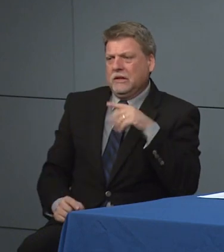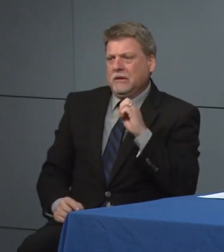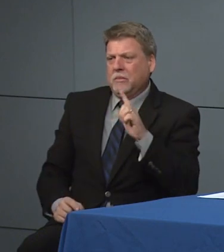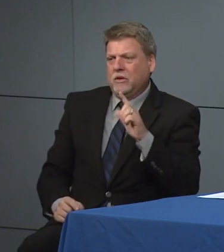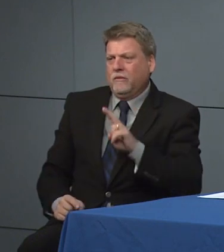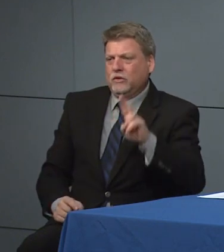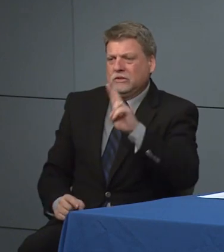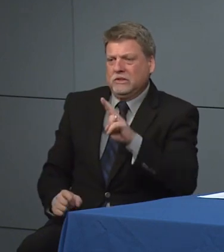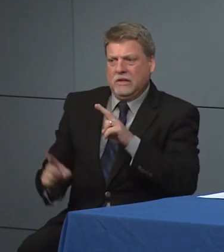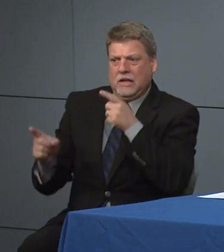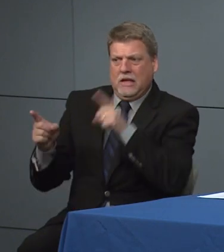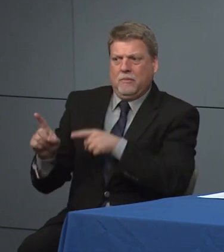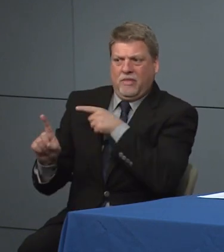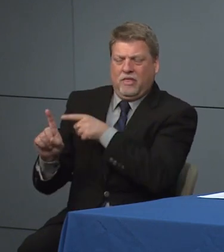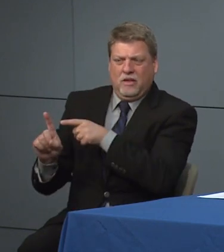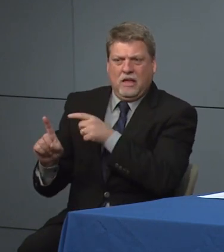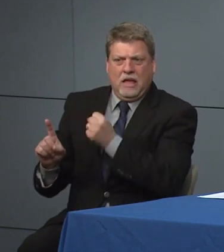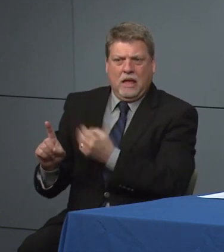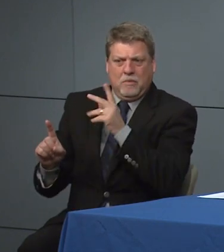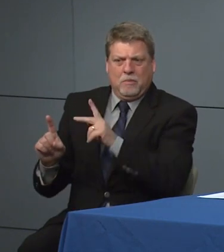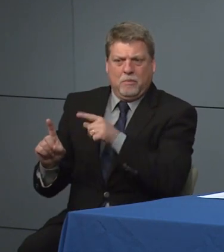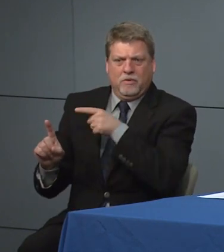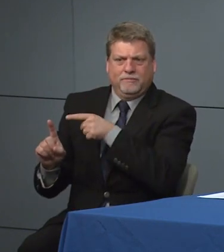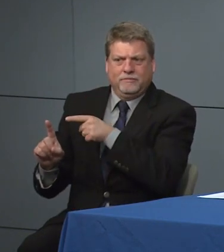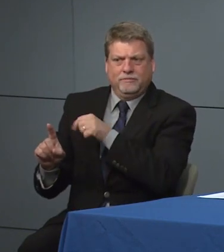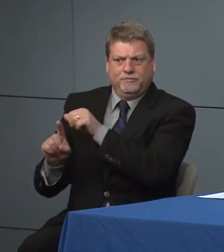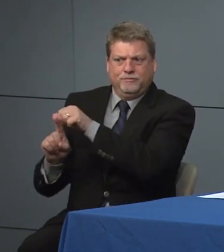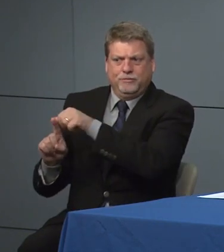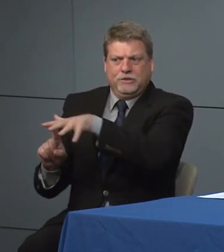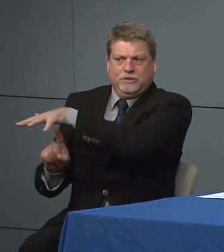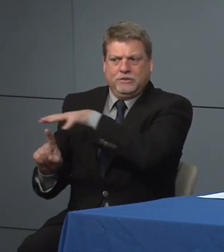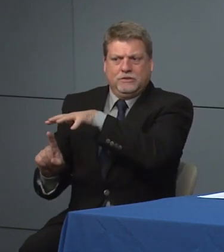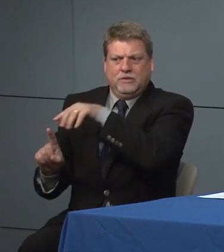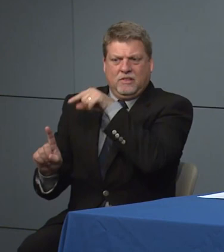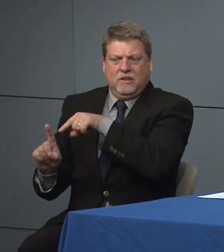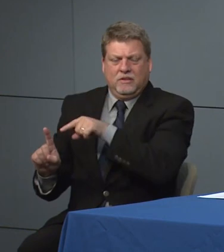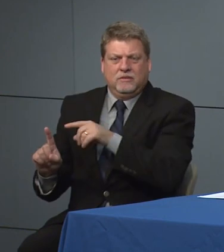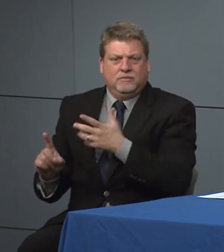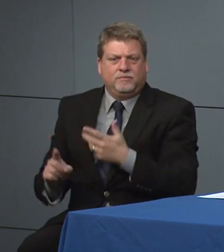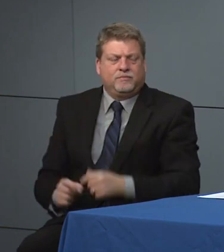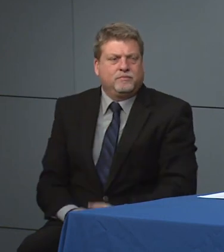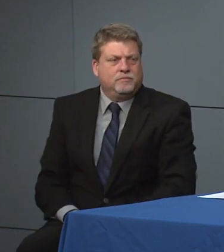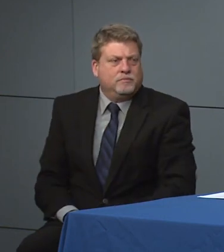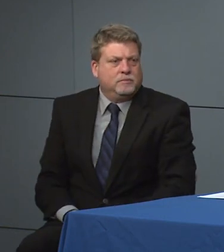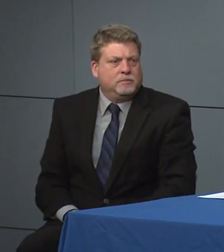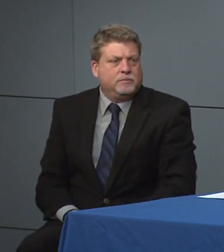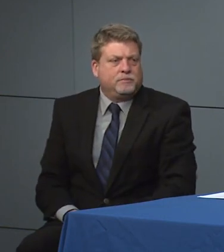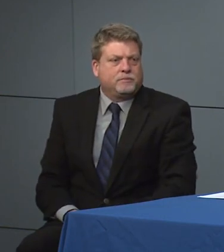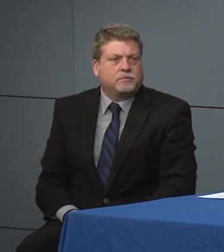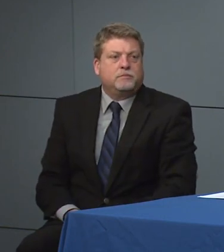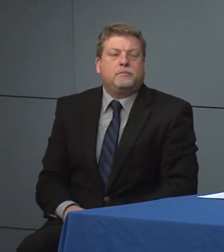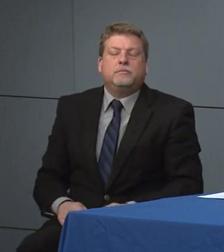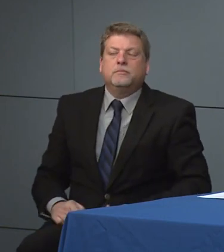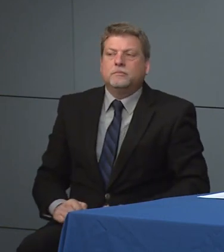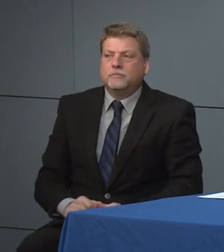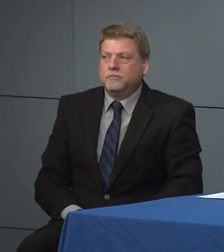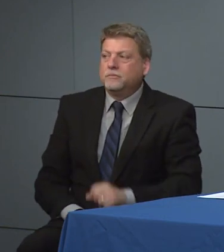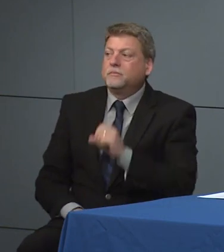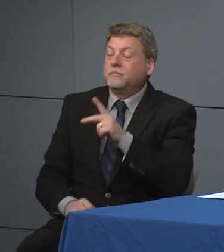la Universidad de campo como cuánta gente pudo haber sido afectada y cuál ha sido el proceso en esos son sitios